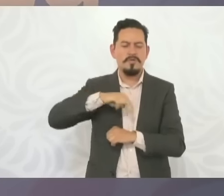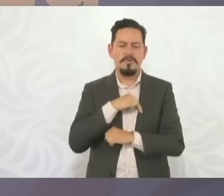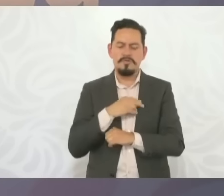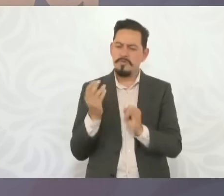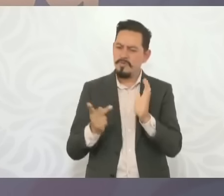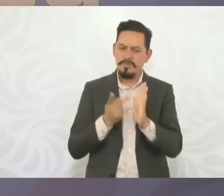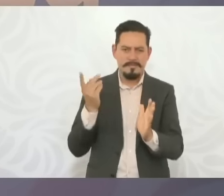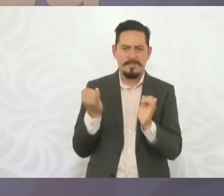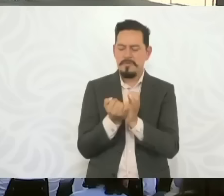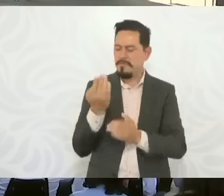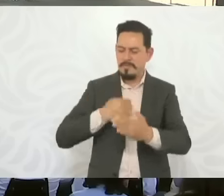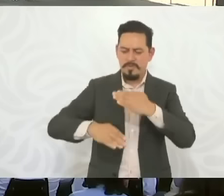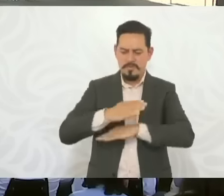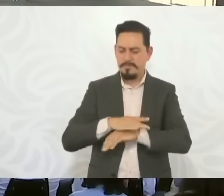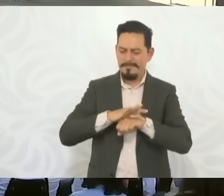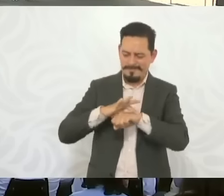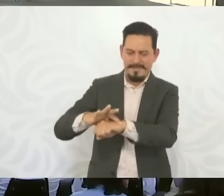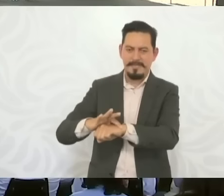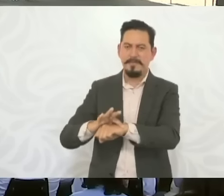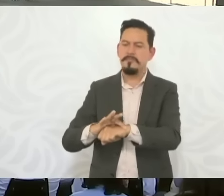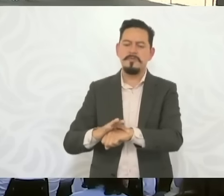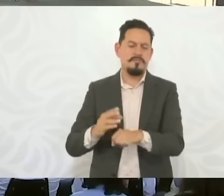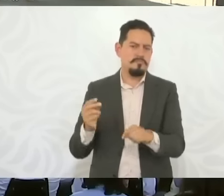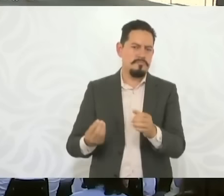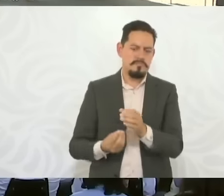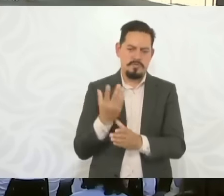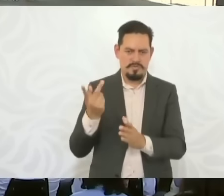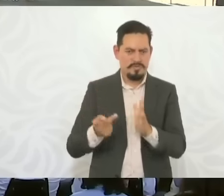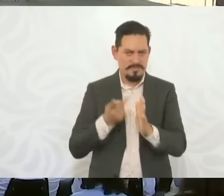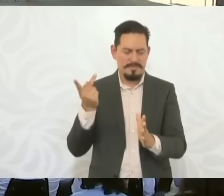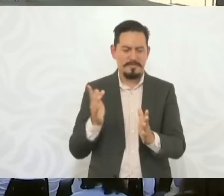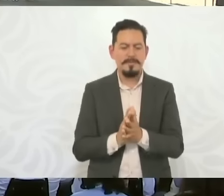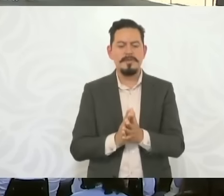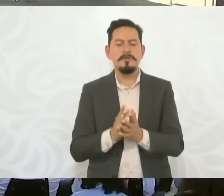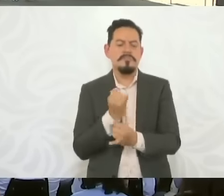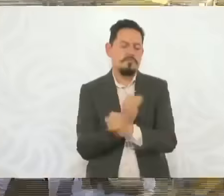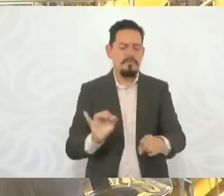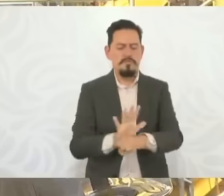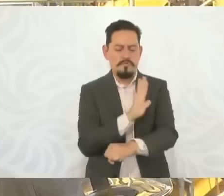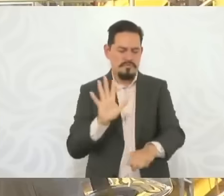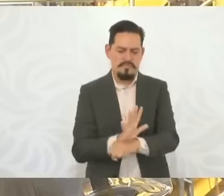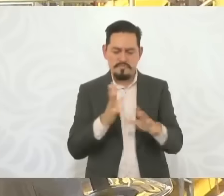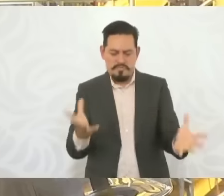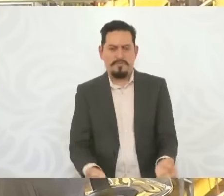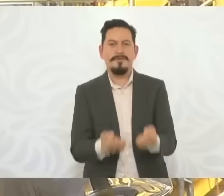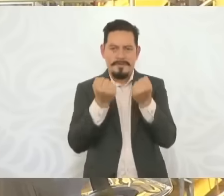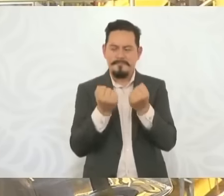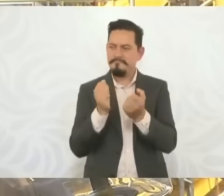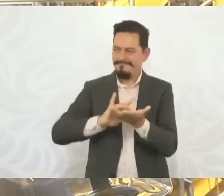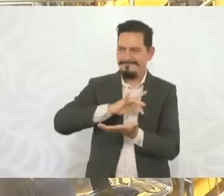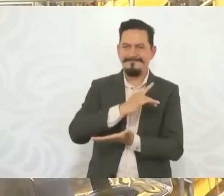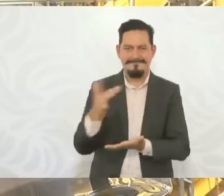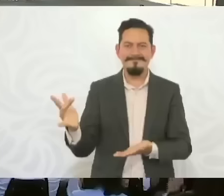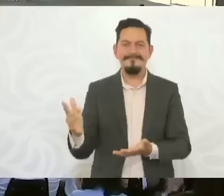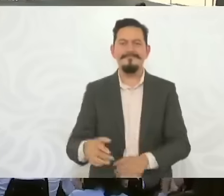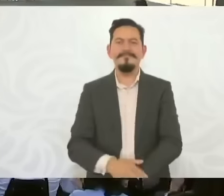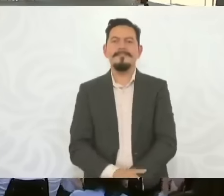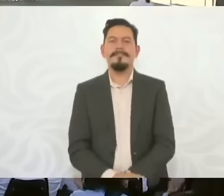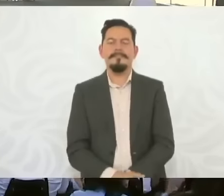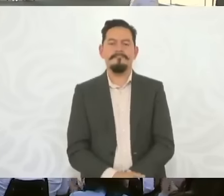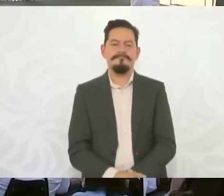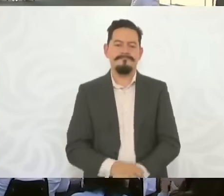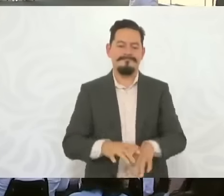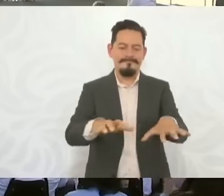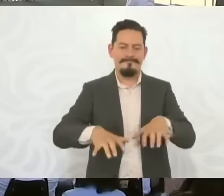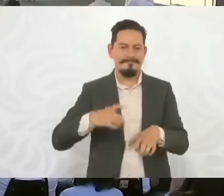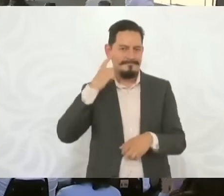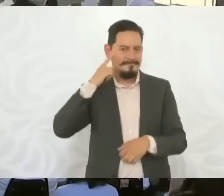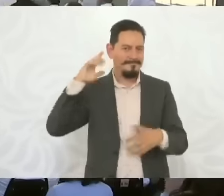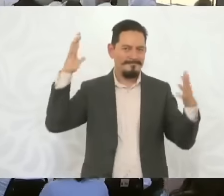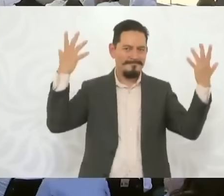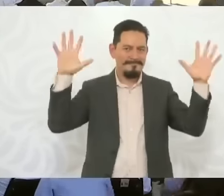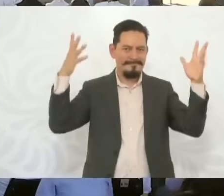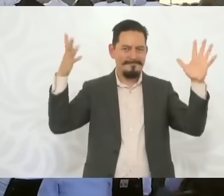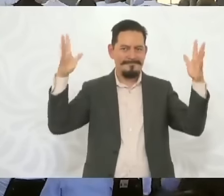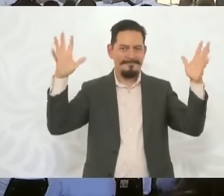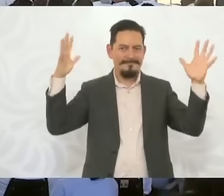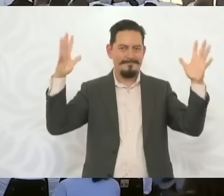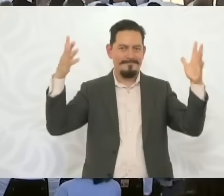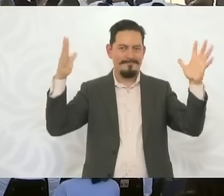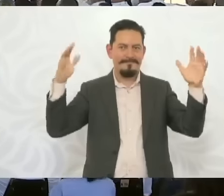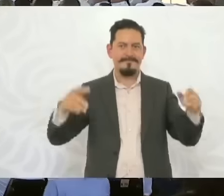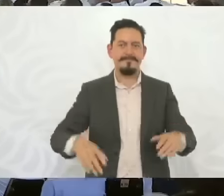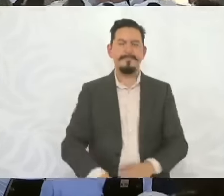de nuestra presidenta nuevamente fortaleciendo nuestra soberanía nacional. Muchísimas gracias.